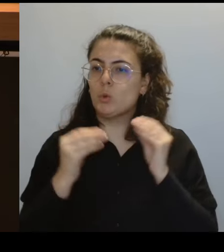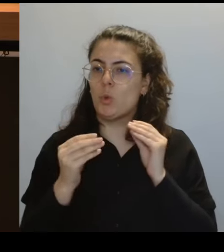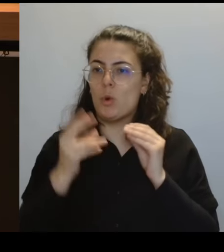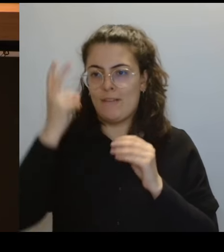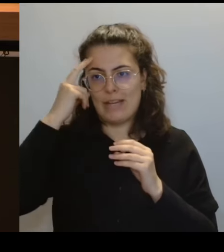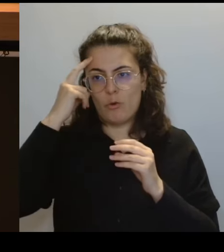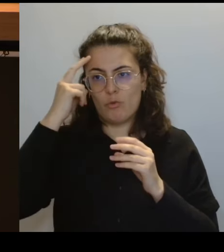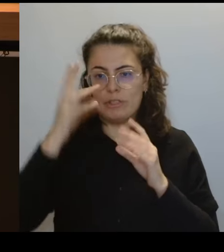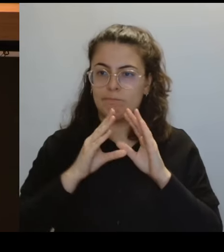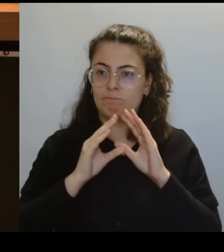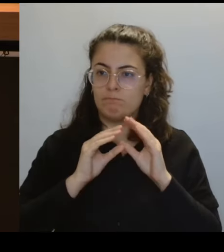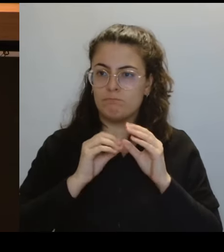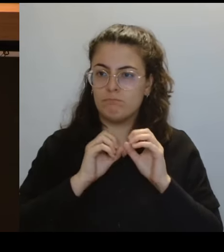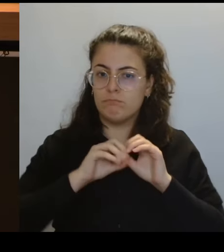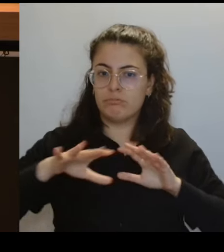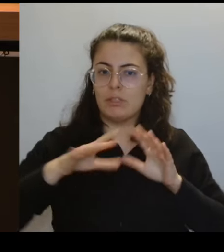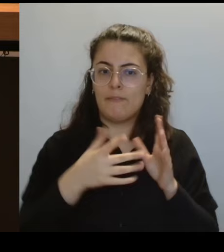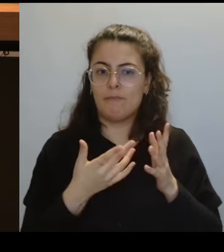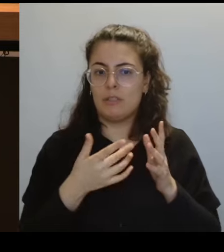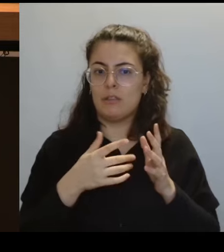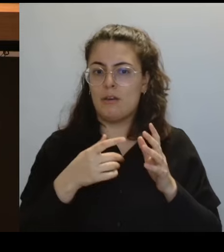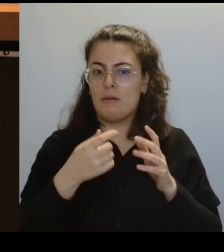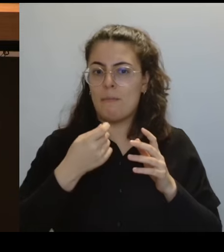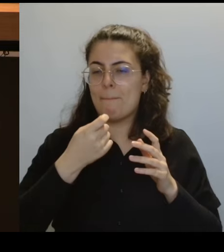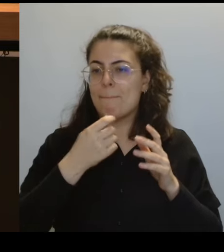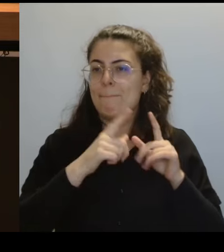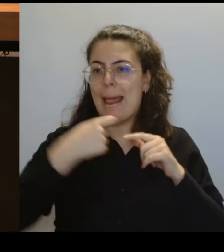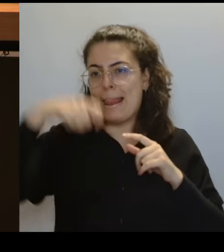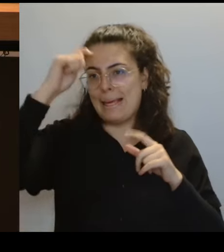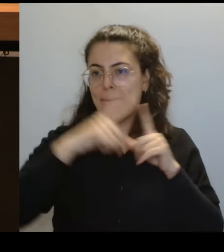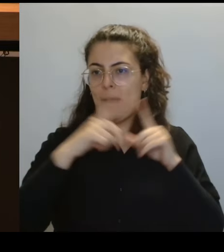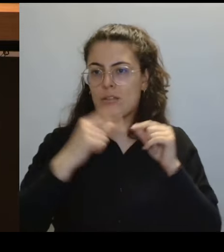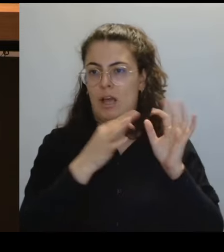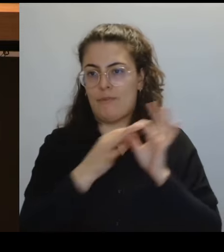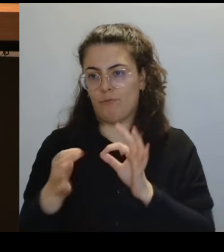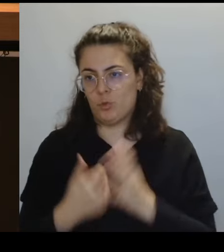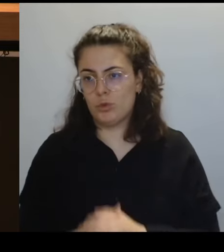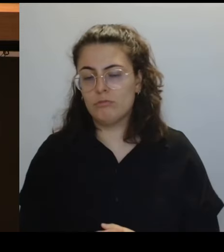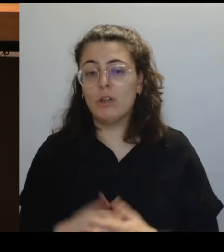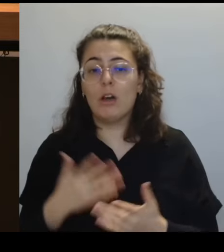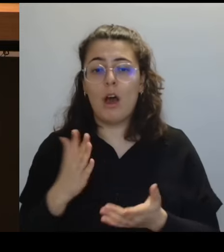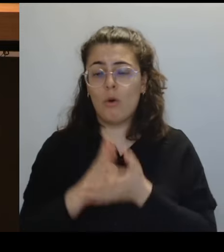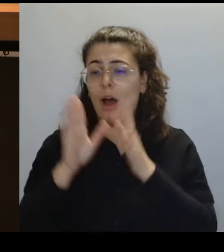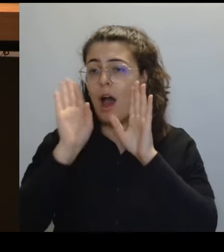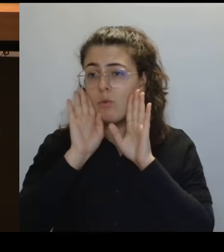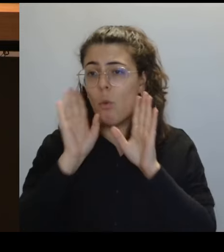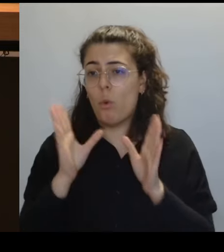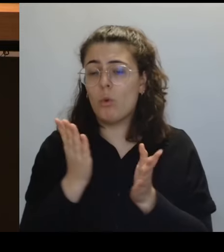Denn es hat sich auch herausgestellt und das hat auch die Anhörung ergeben, dass die Ausstellung der Berlinpässe nicht das ist, was die